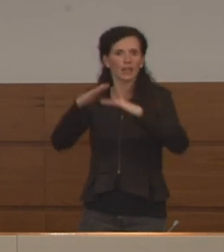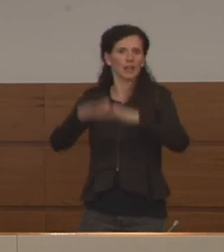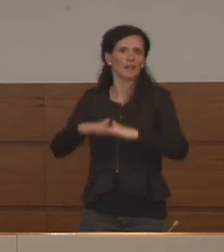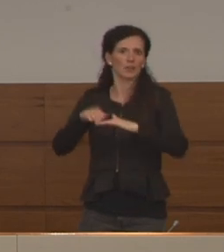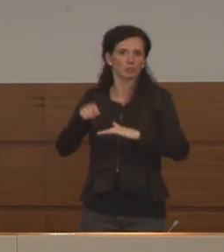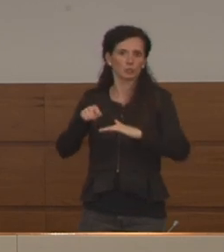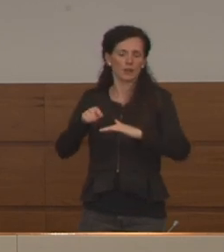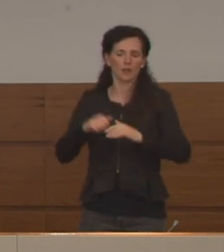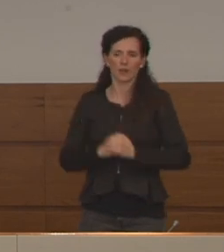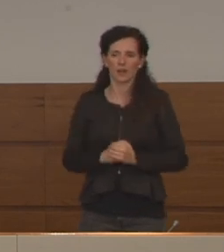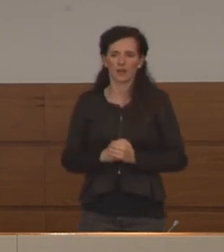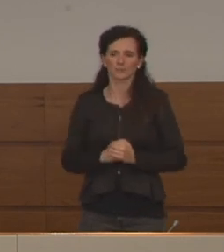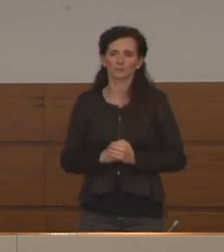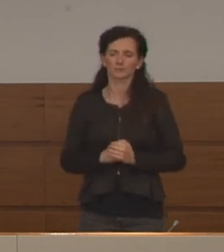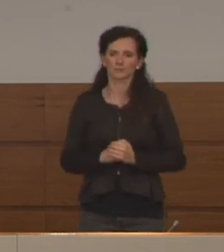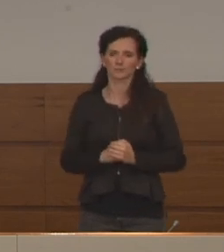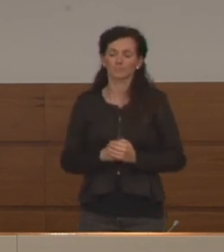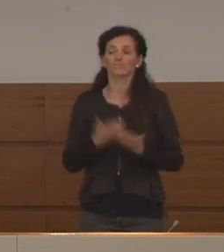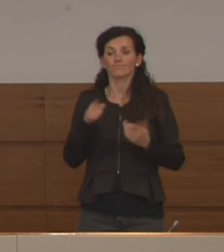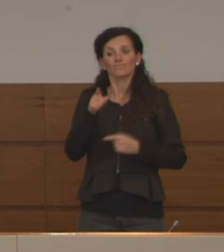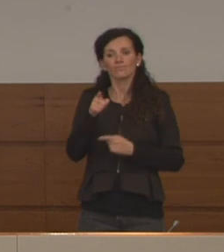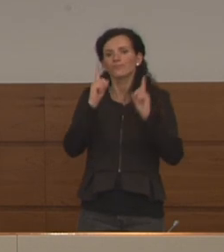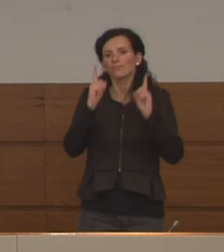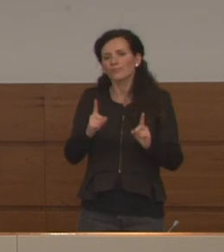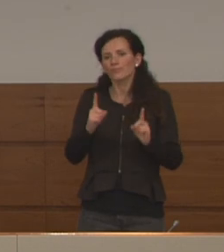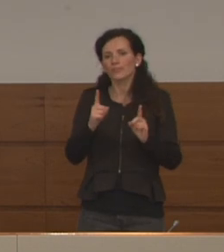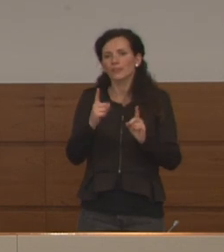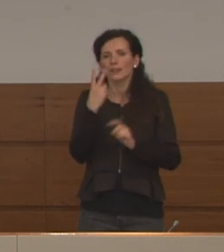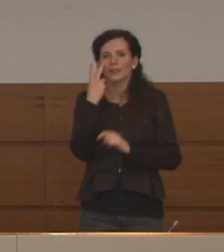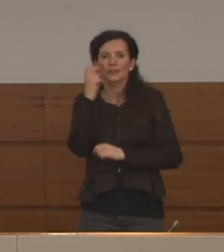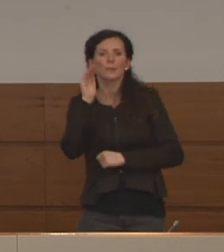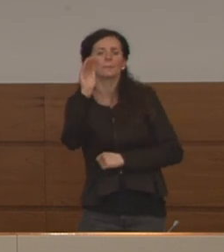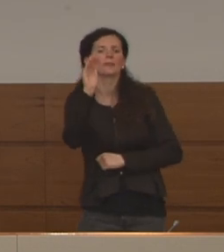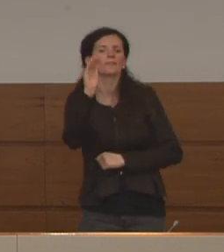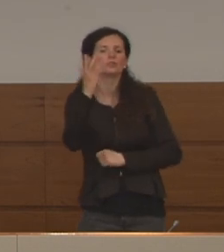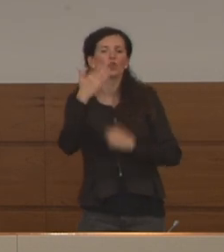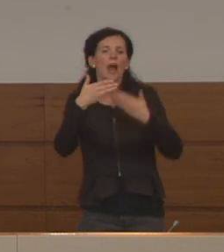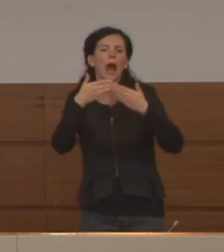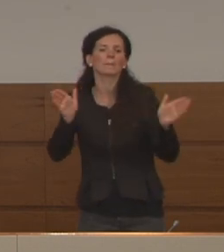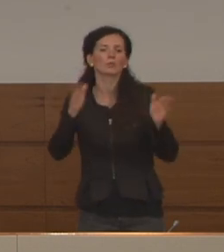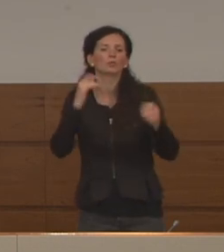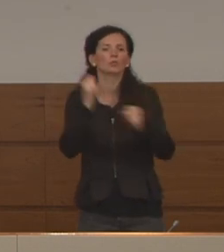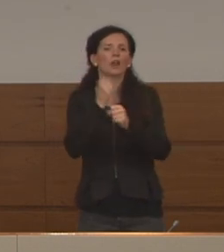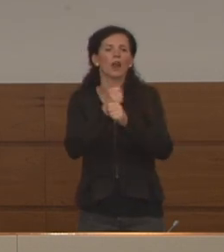da quelle che saranno le previsioni di riapertura, quindi la capacità delle